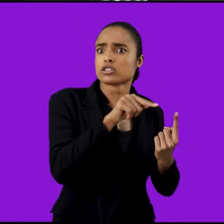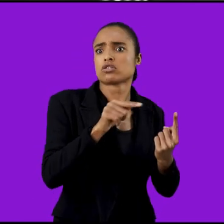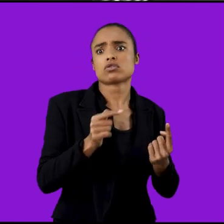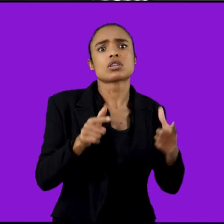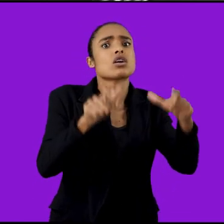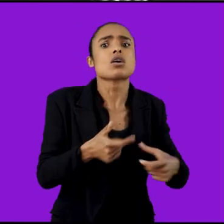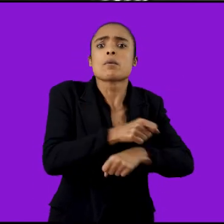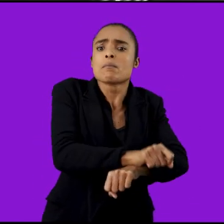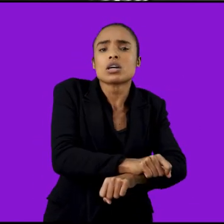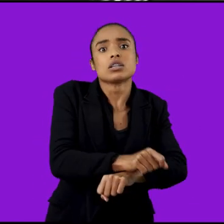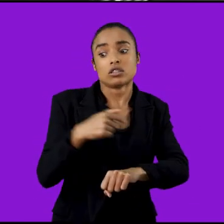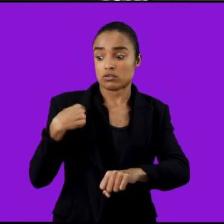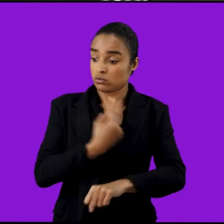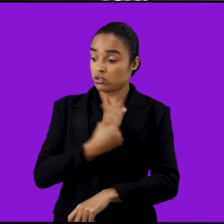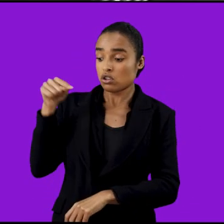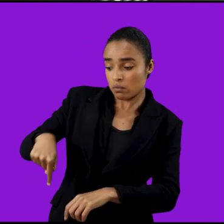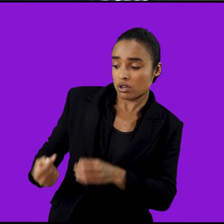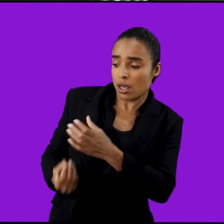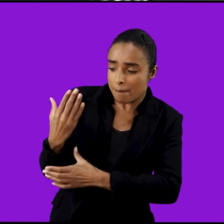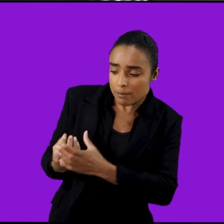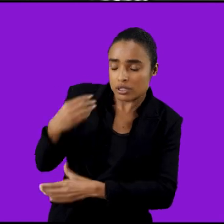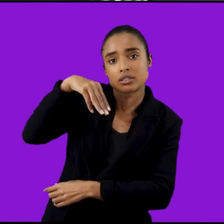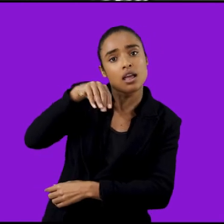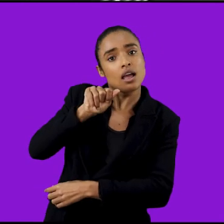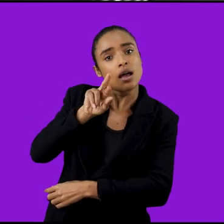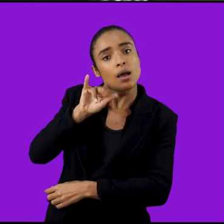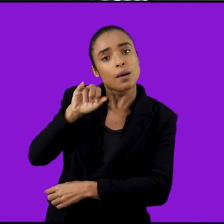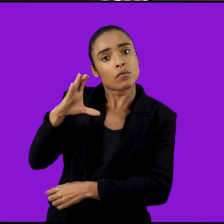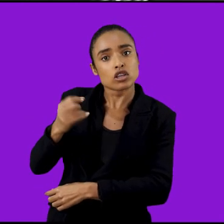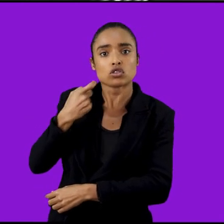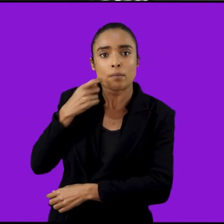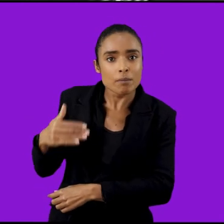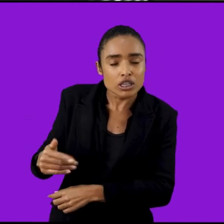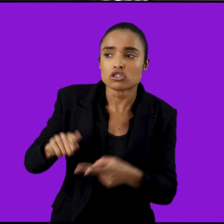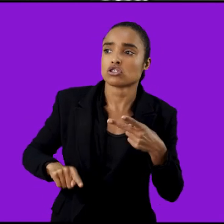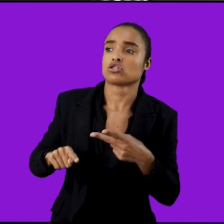Já localizou uma função. Depois ele falou assim “Bom, Quilombo aqui faz. Produz marisco,